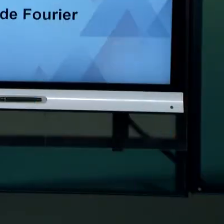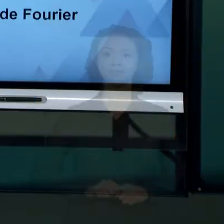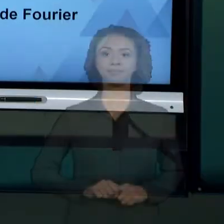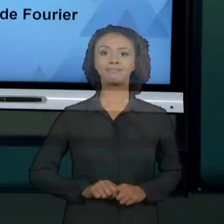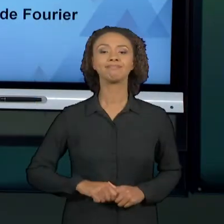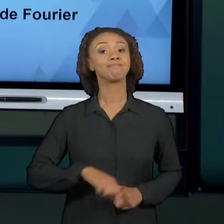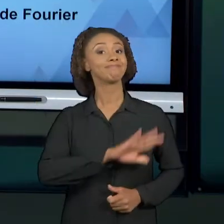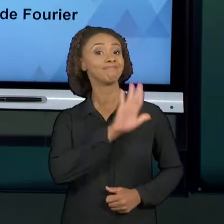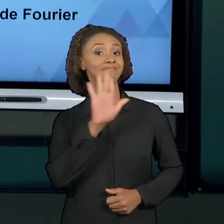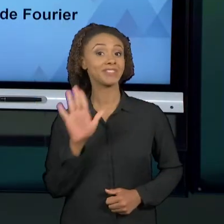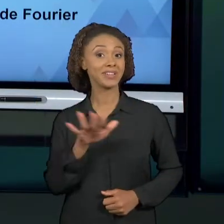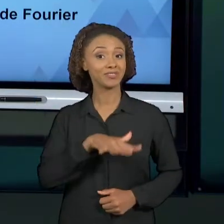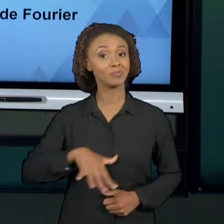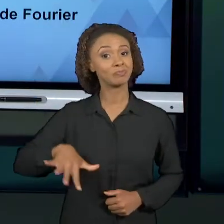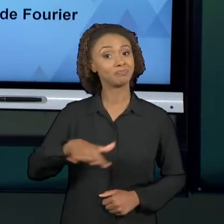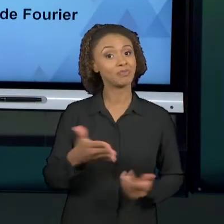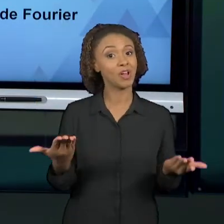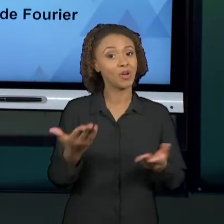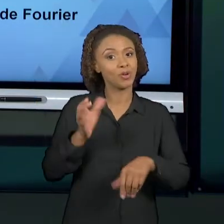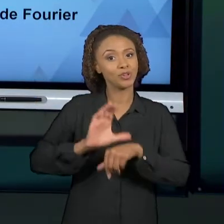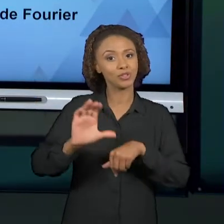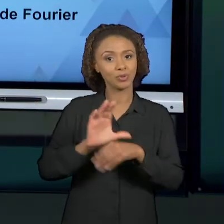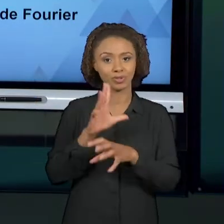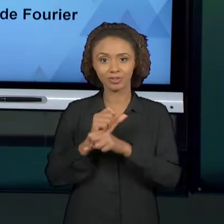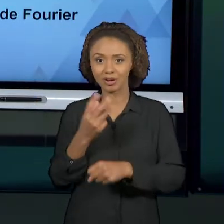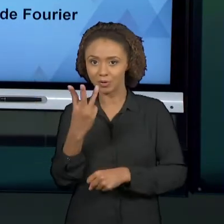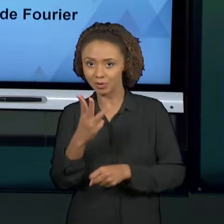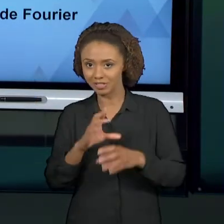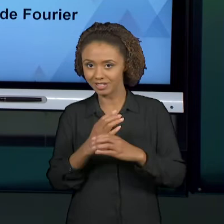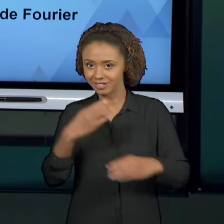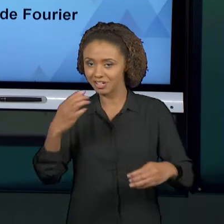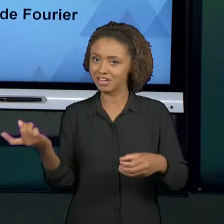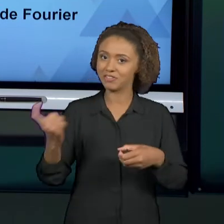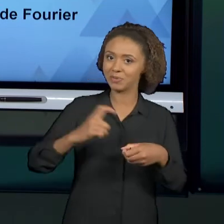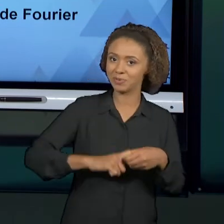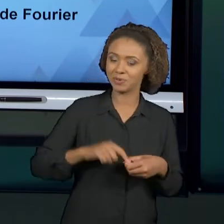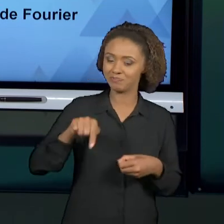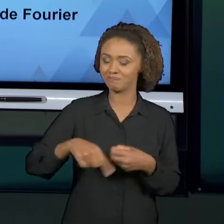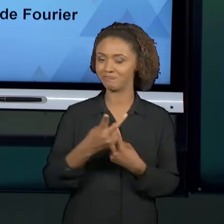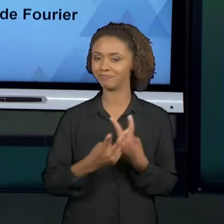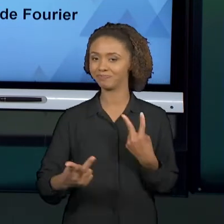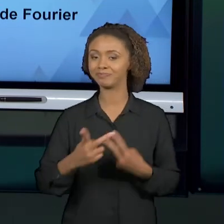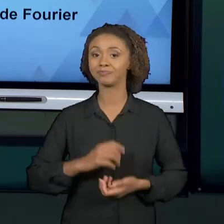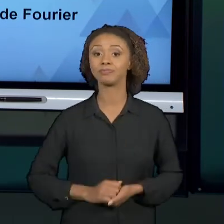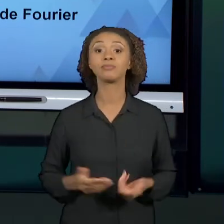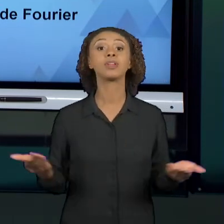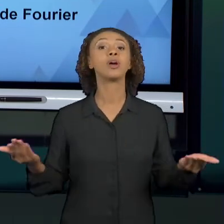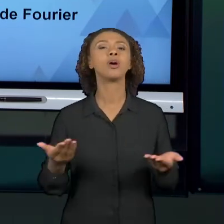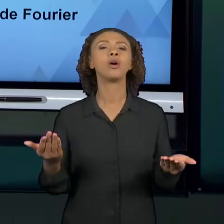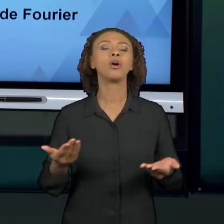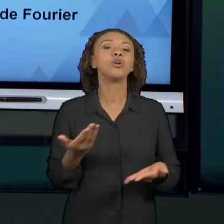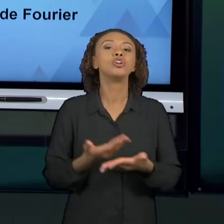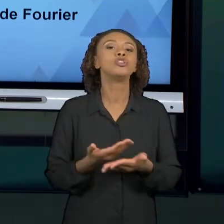[OTHON] OLÁ PESSOAL! RETORNAMOS AQUI AO NOSSO CURSO DE CÁLCULO III PARA ENGENHARIA UNIVESP E NA AULA DE HOJE VAI SER MAIS UMA AULA DE EXERCÍCIOS,